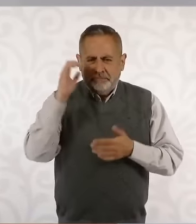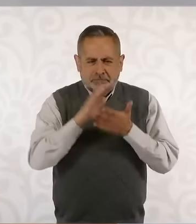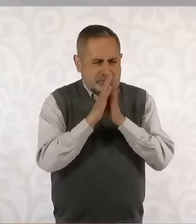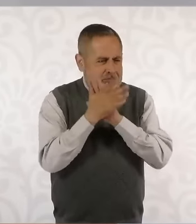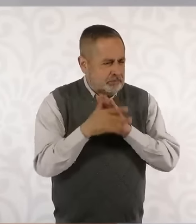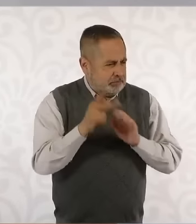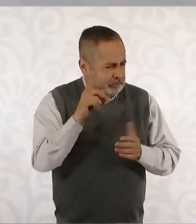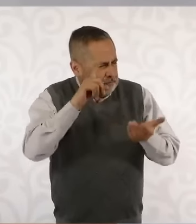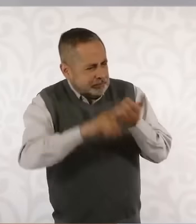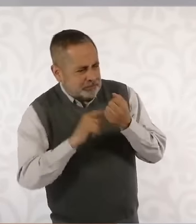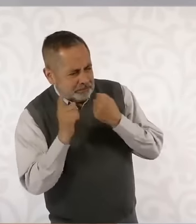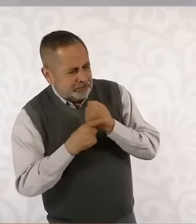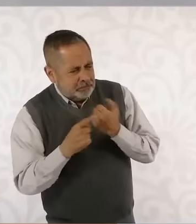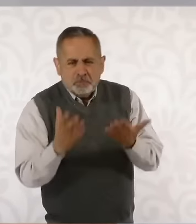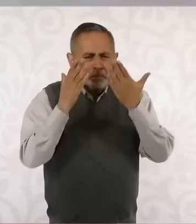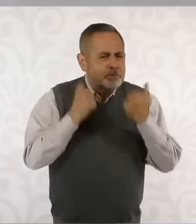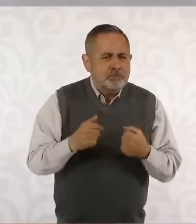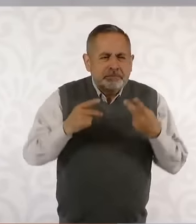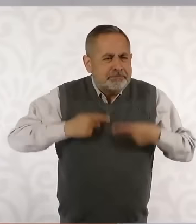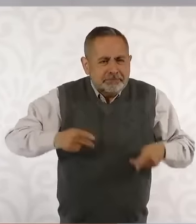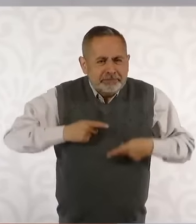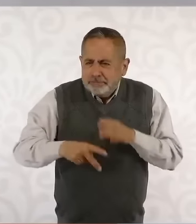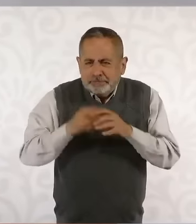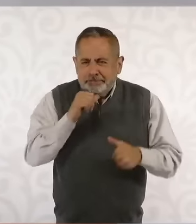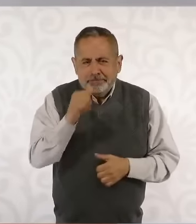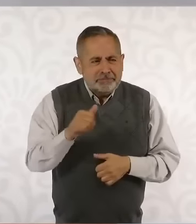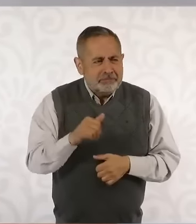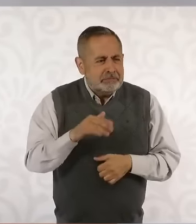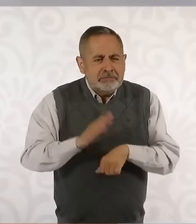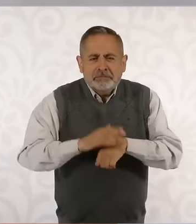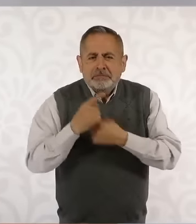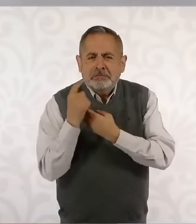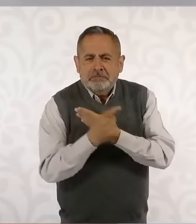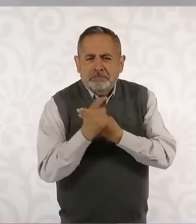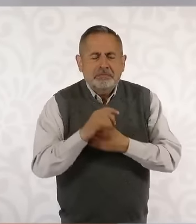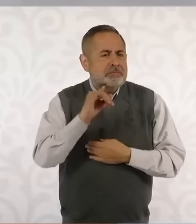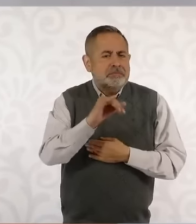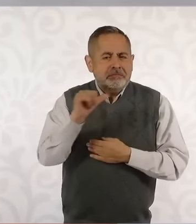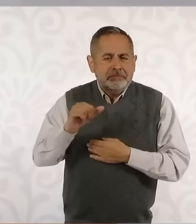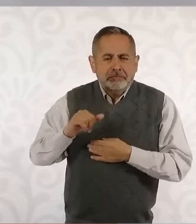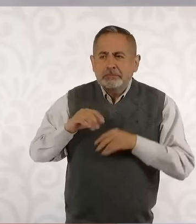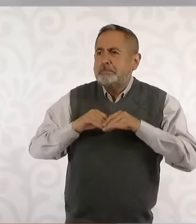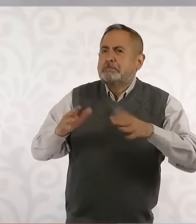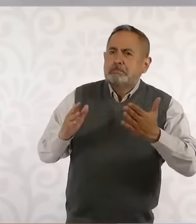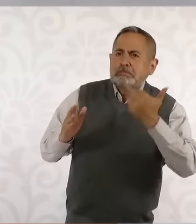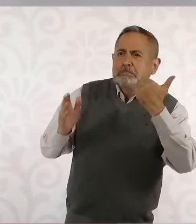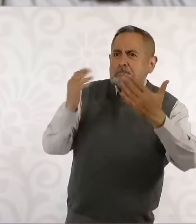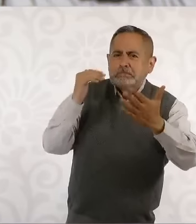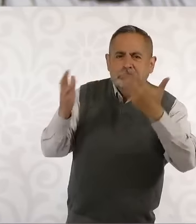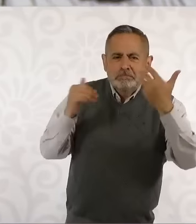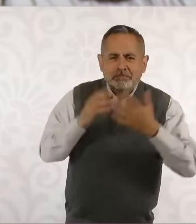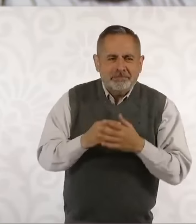llama mucho la atención que la convocatoria a esta manifestación eh de cómo se llama, generación Z.